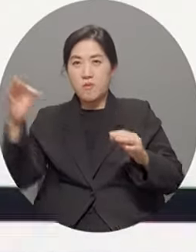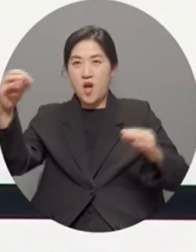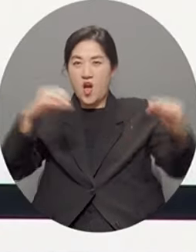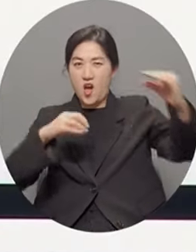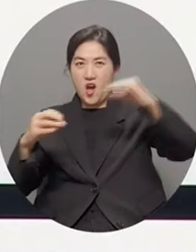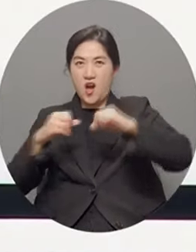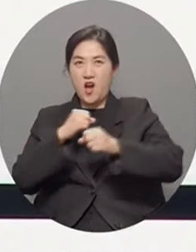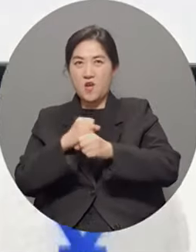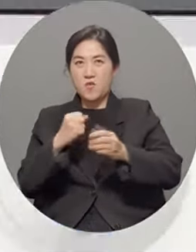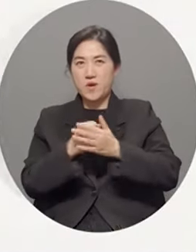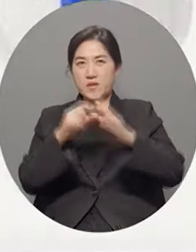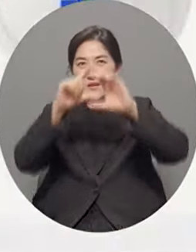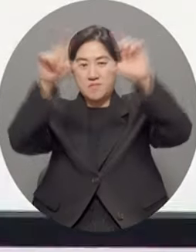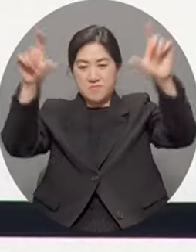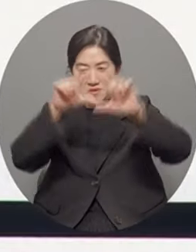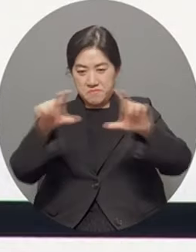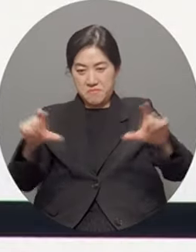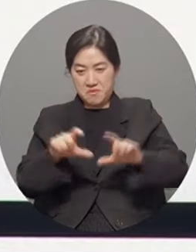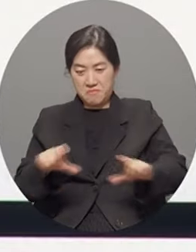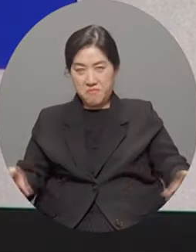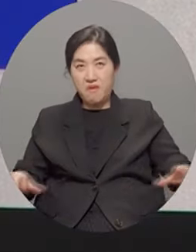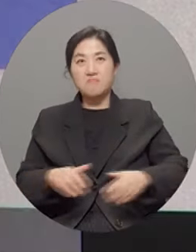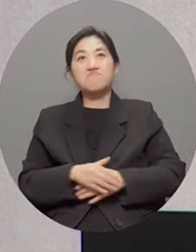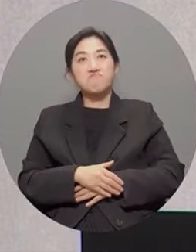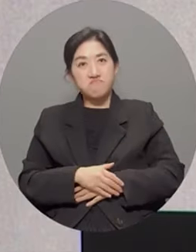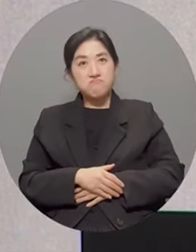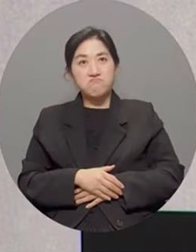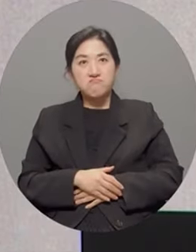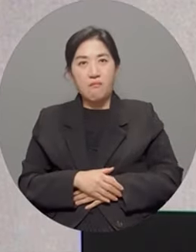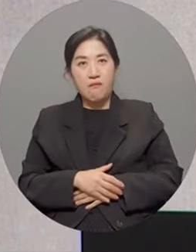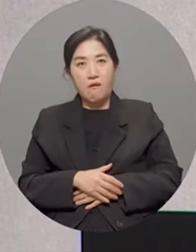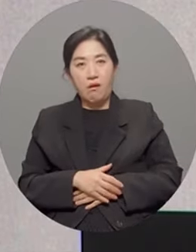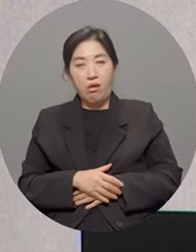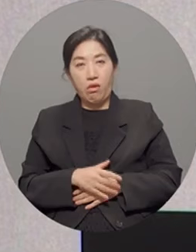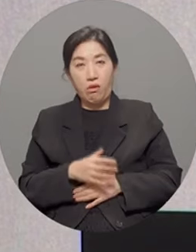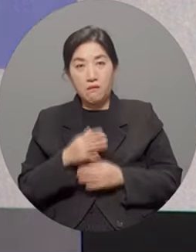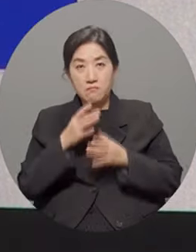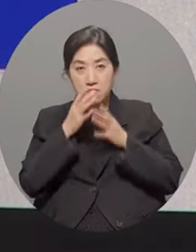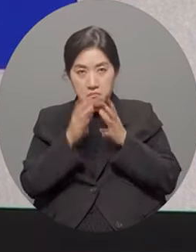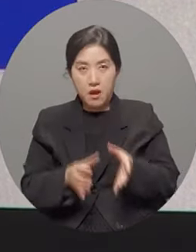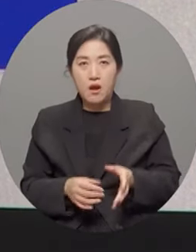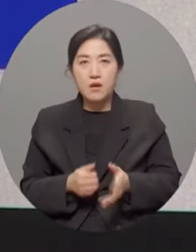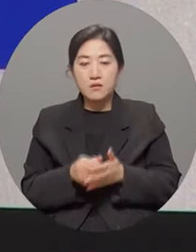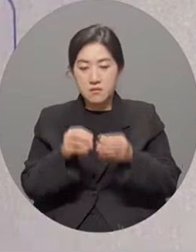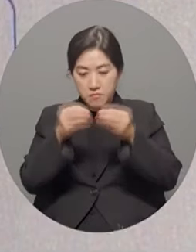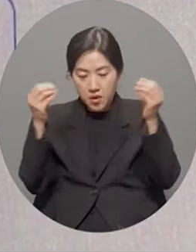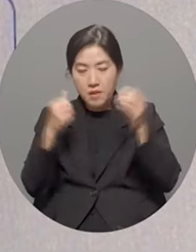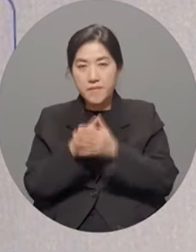수익률이 게시돼 있고 글로벌 투자자들을 위한 배너까지 그럴싸하게 만들어져 있습니다.